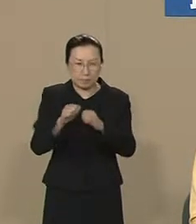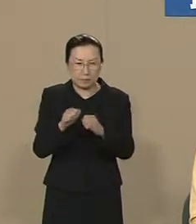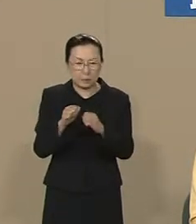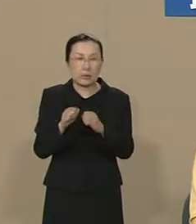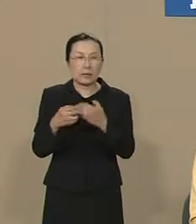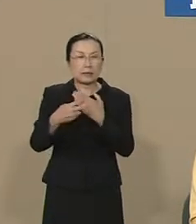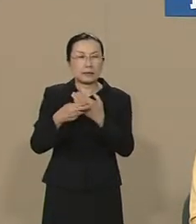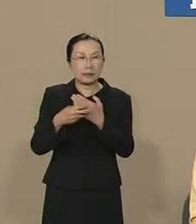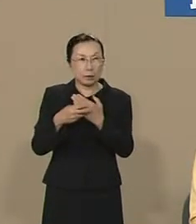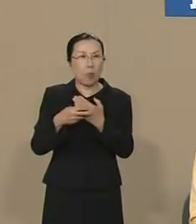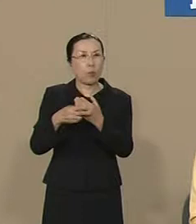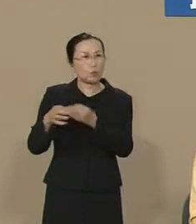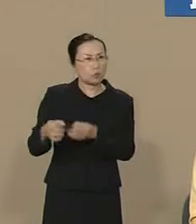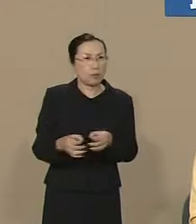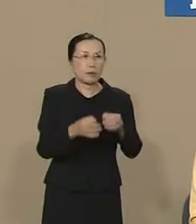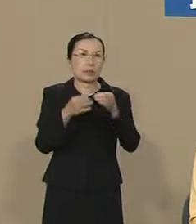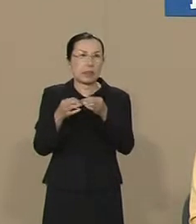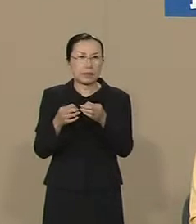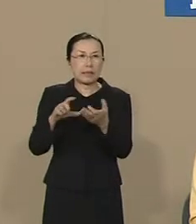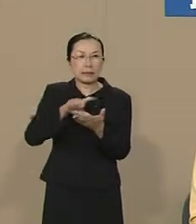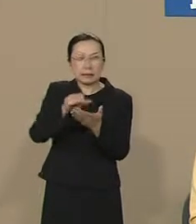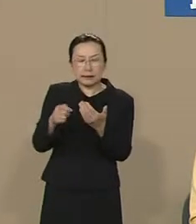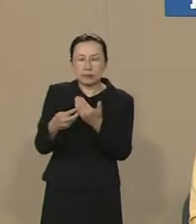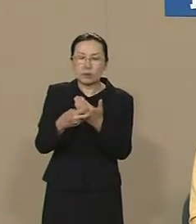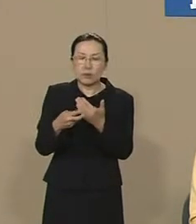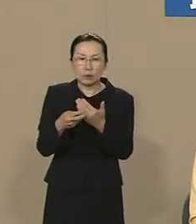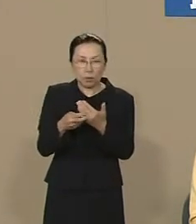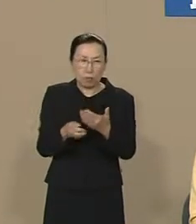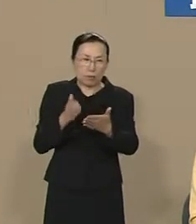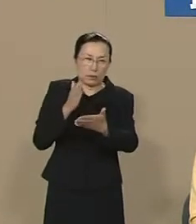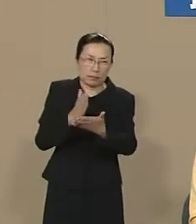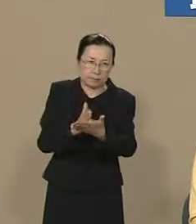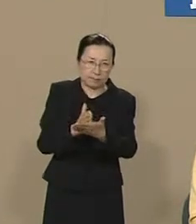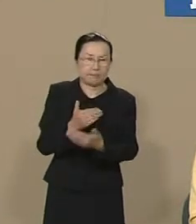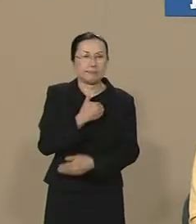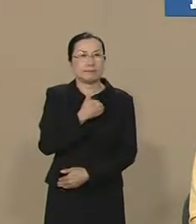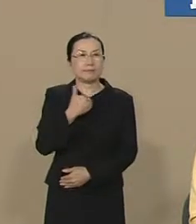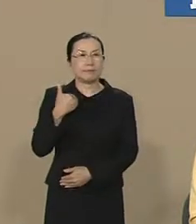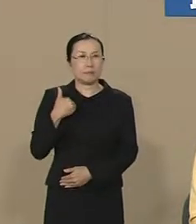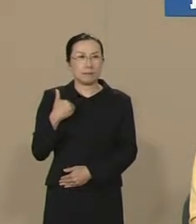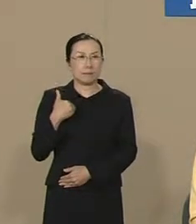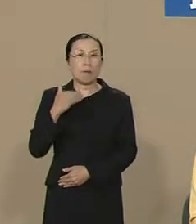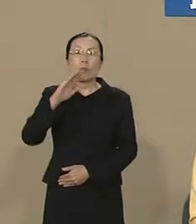地域の医療の崩壊を 食い止めました｡ ところが安倍政権は､